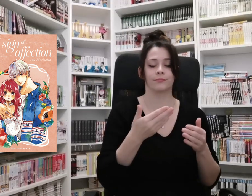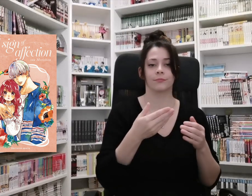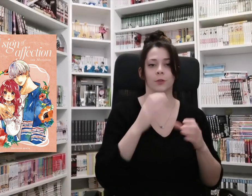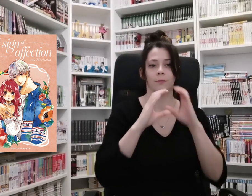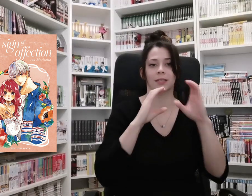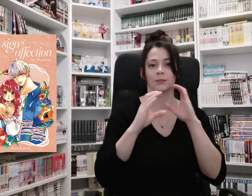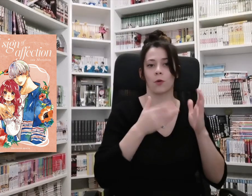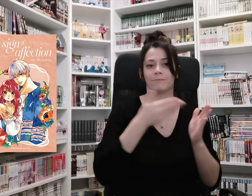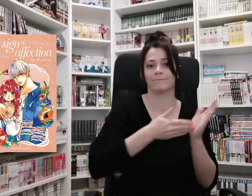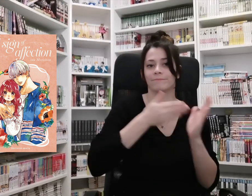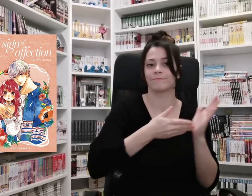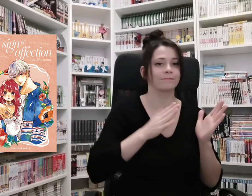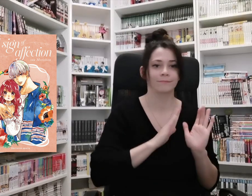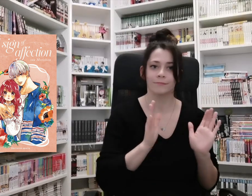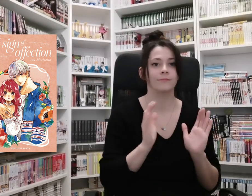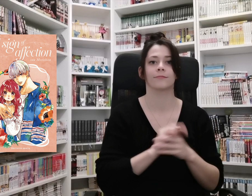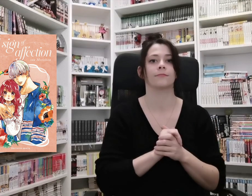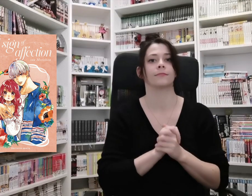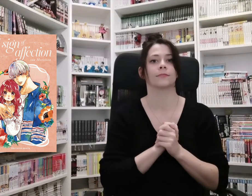ils n'arrivent pas à communiquer.